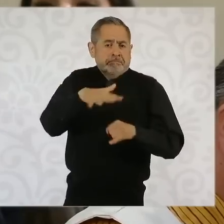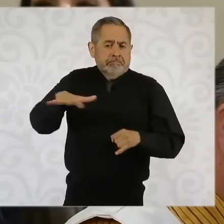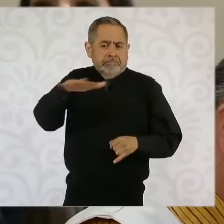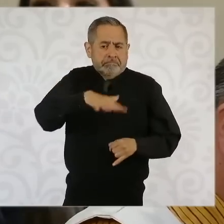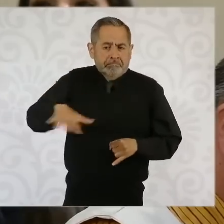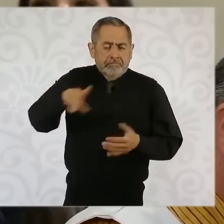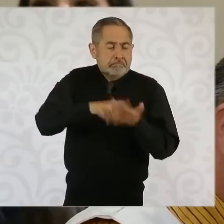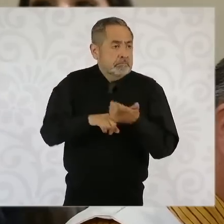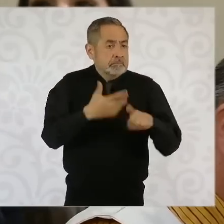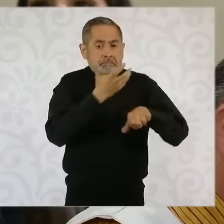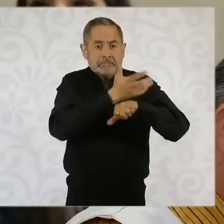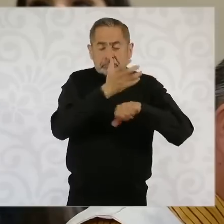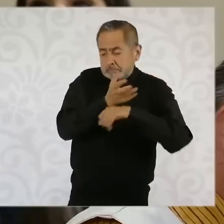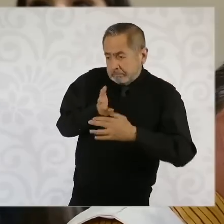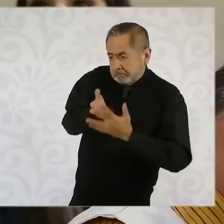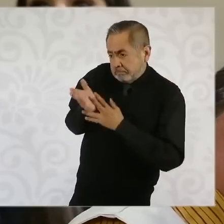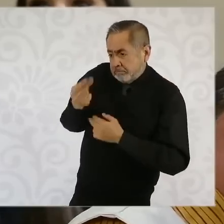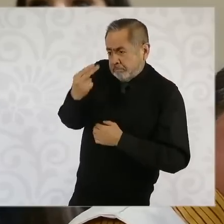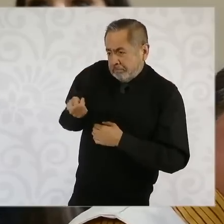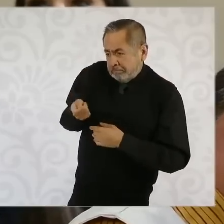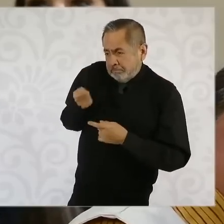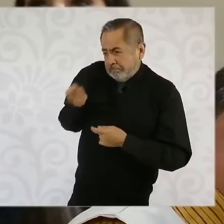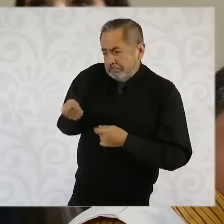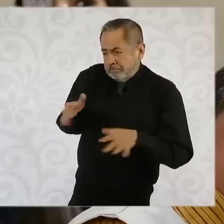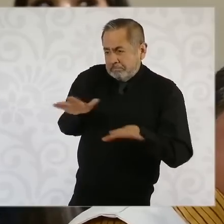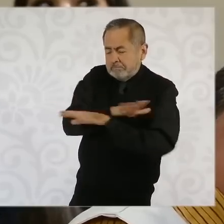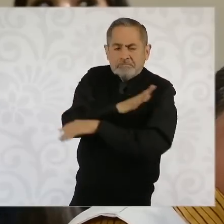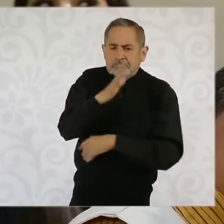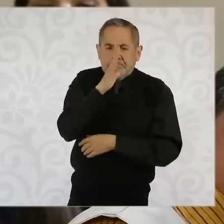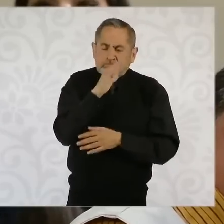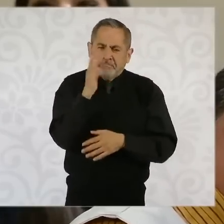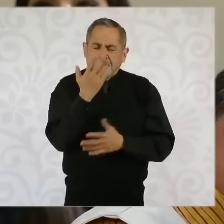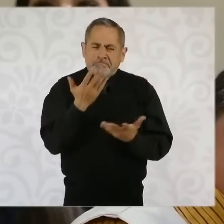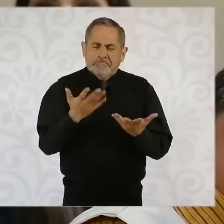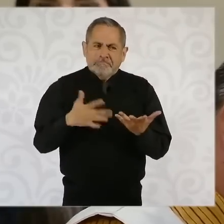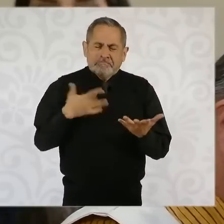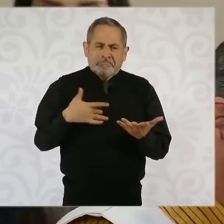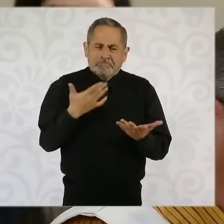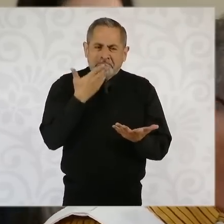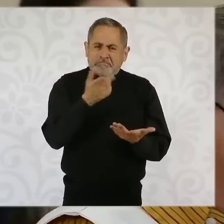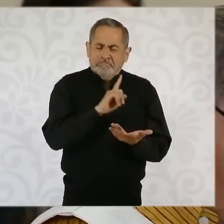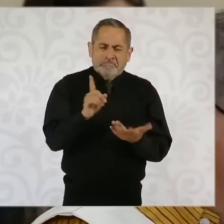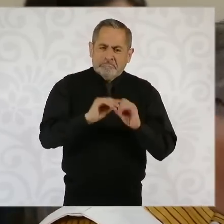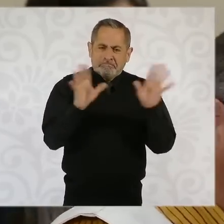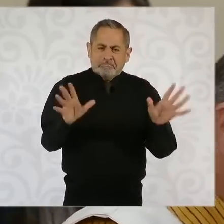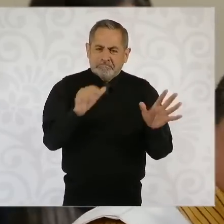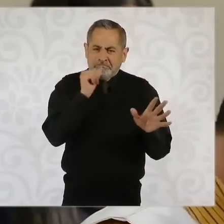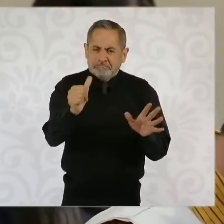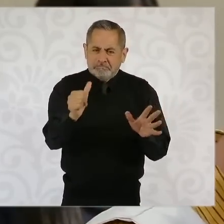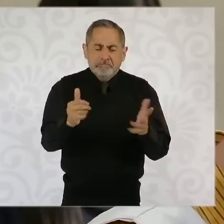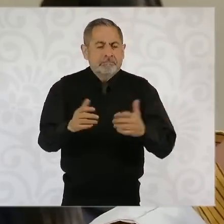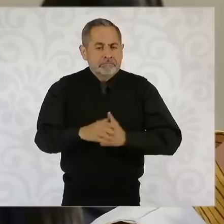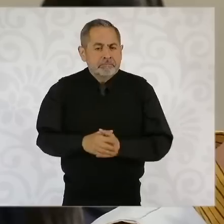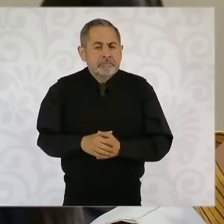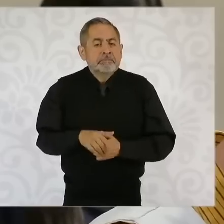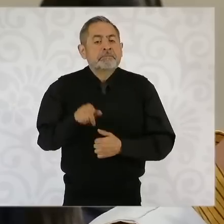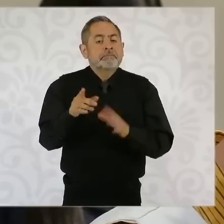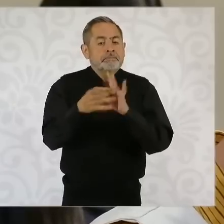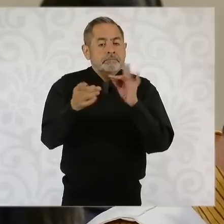Unidos para cambiarle el nombre es ambigua continúa este post y dice se le llama el